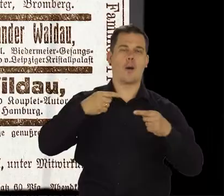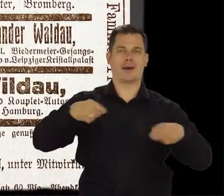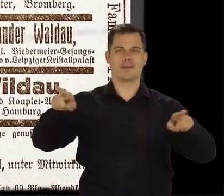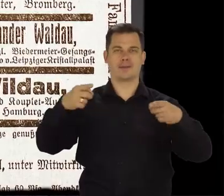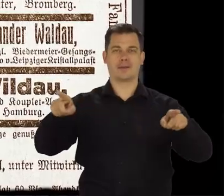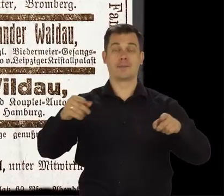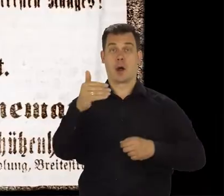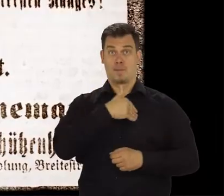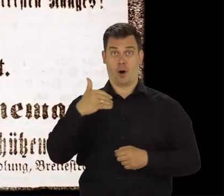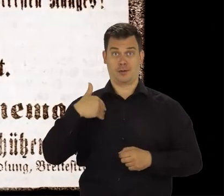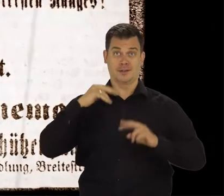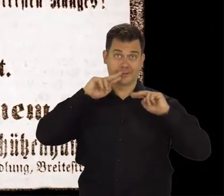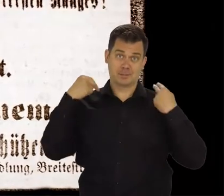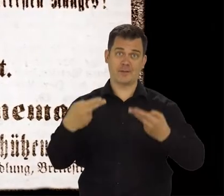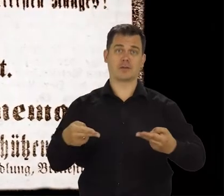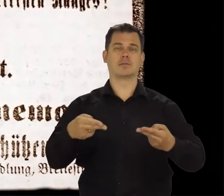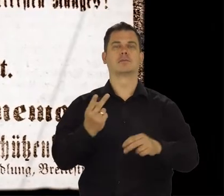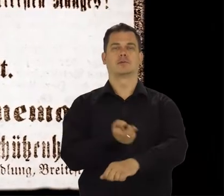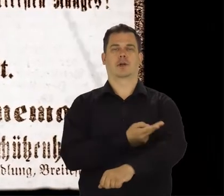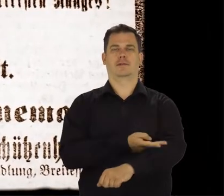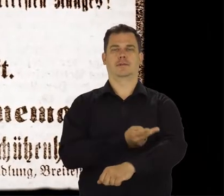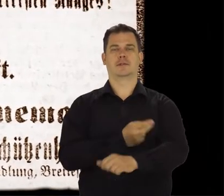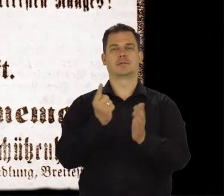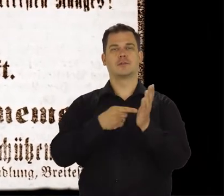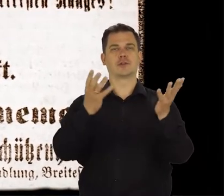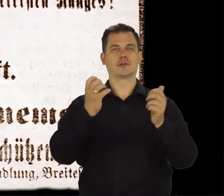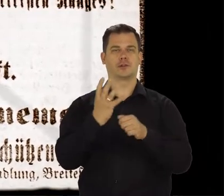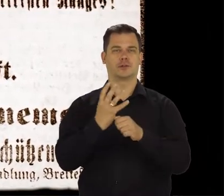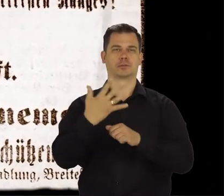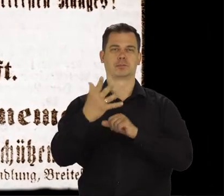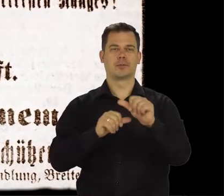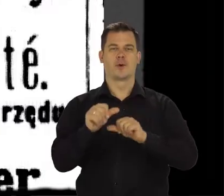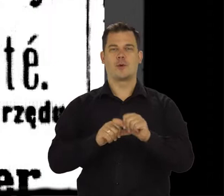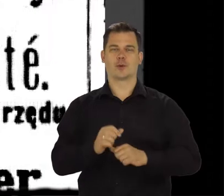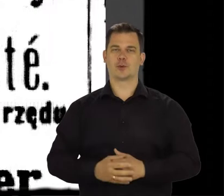Polski Teatr ponownie rozpoczął pracę w czerwcu 1945 roku.